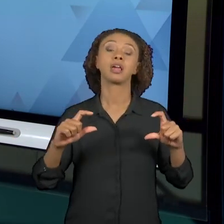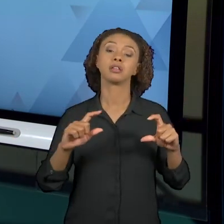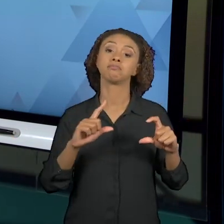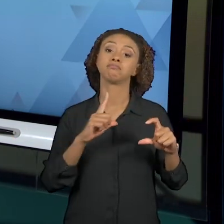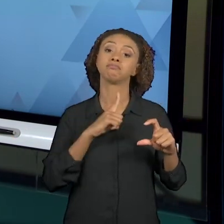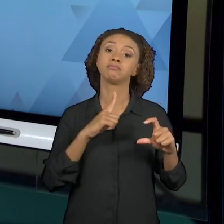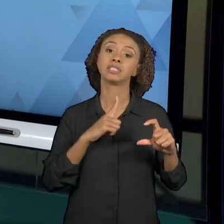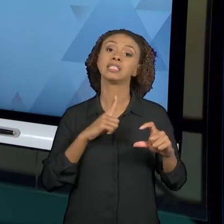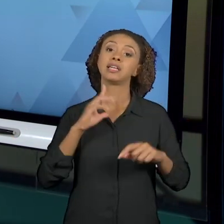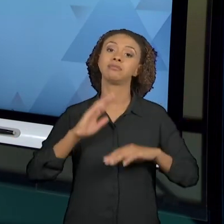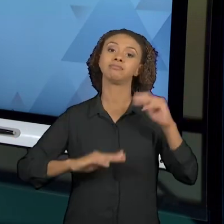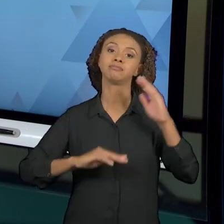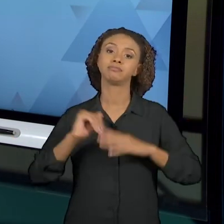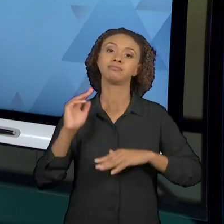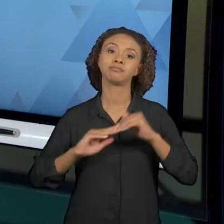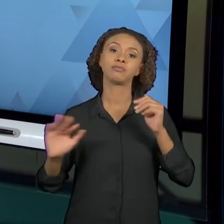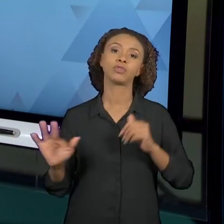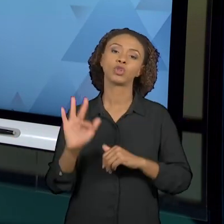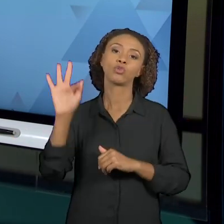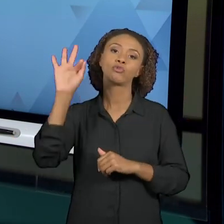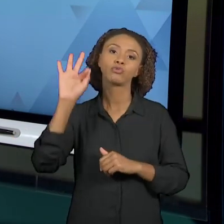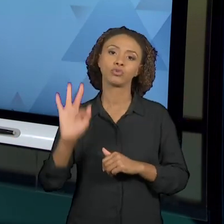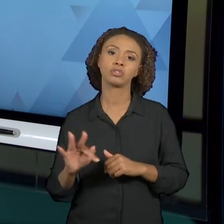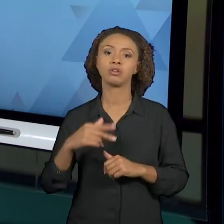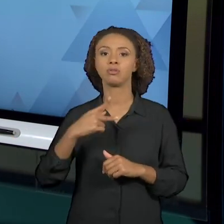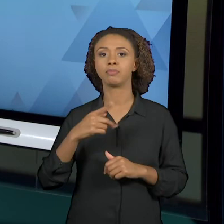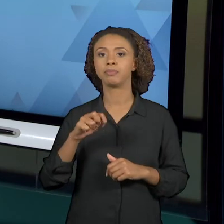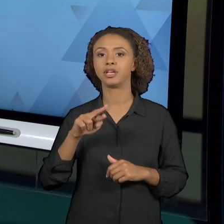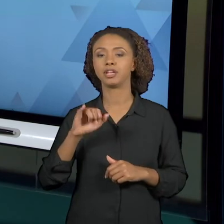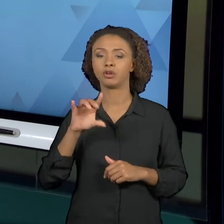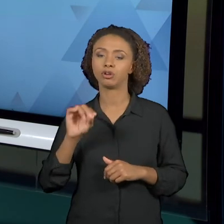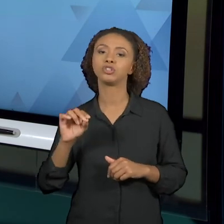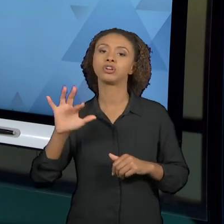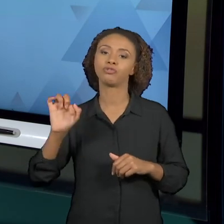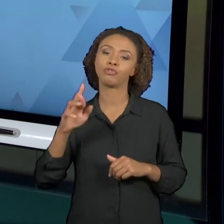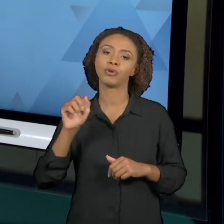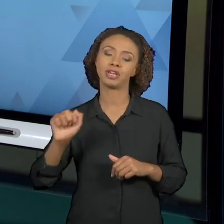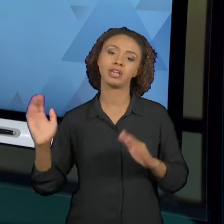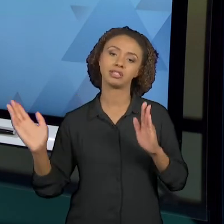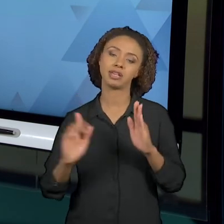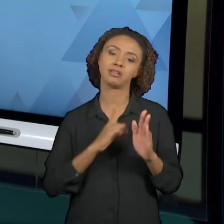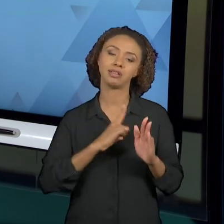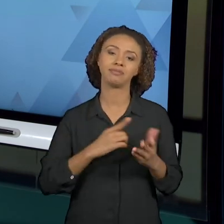UTILIZA... SÃO FUNÇÕES PERIÓDICAS, ENTÃO A GENTE UTILIZA SÉRIES DE FOURIER. ENTÃO POR HOJE É ISSO.